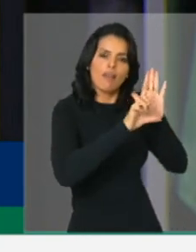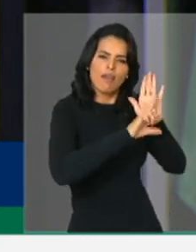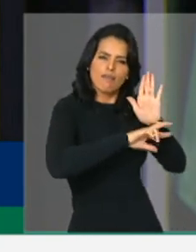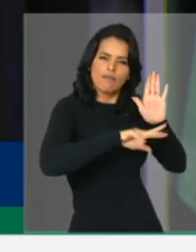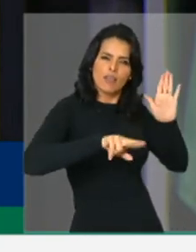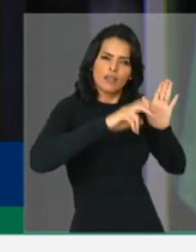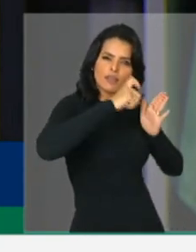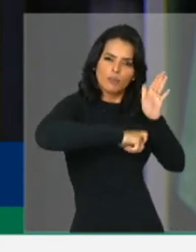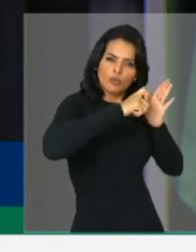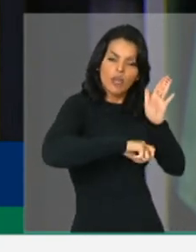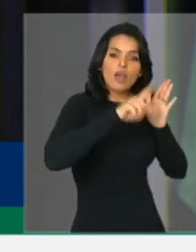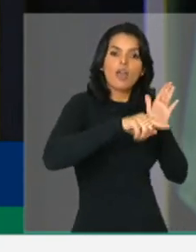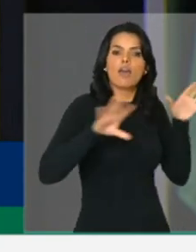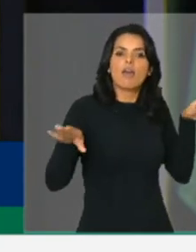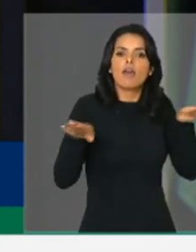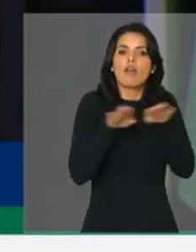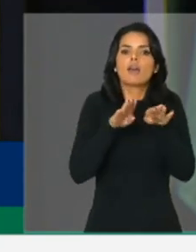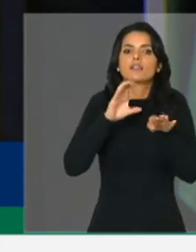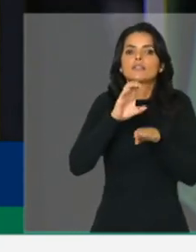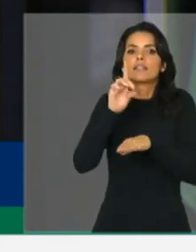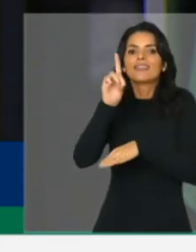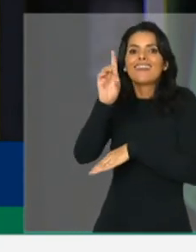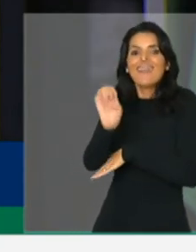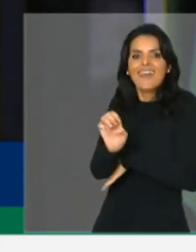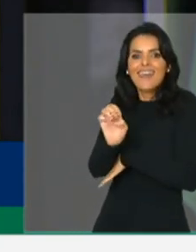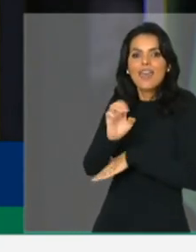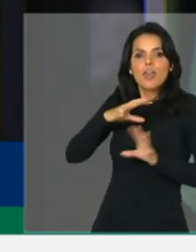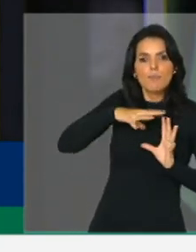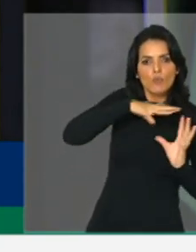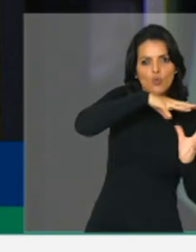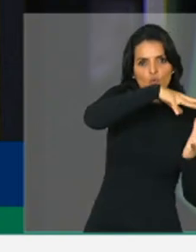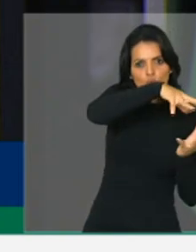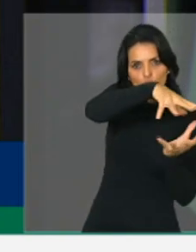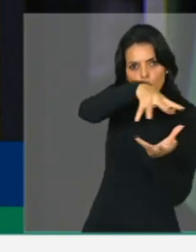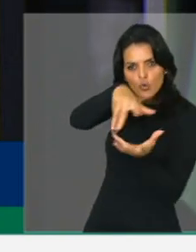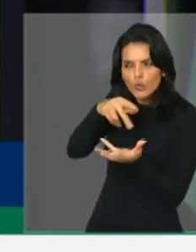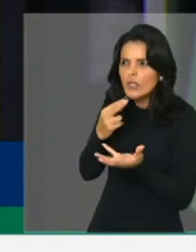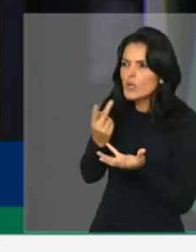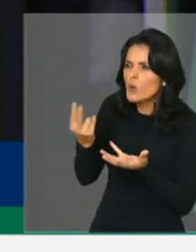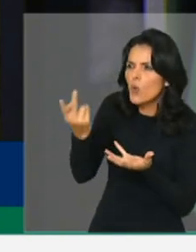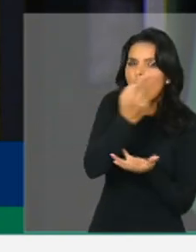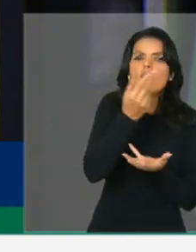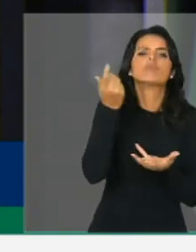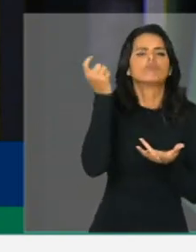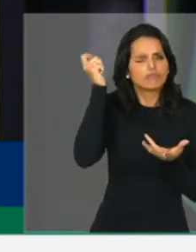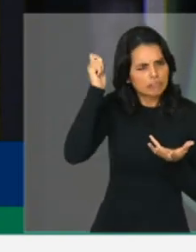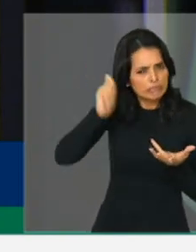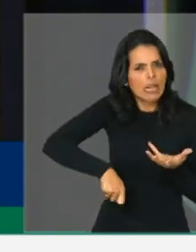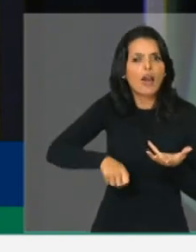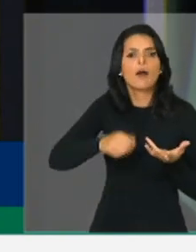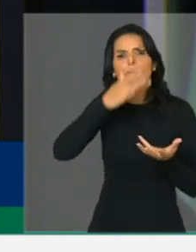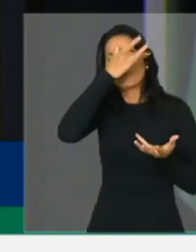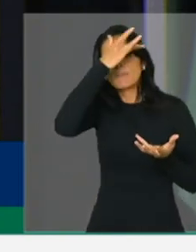TERMINARMOS... COM TODOS ESSES CONTENCIOSOS... E PARA DEVOLVERMOS A COMPETITIVIDADE PARA AS EMPRESAS BRASILEIRAS. PORQUE HOJE ESTAMOS COMPETINDO